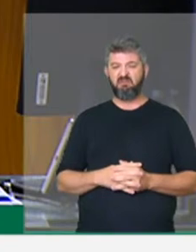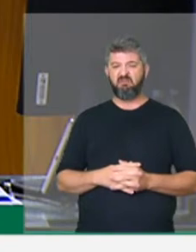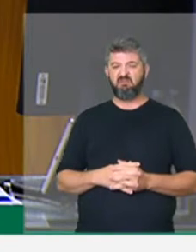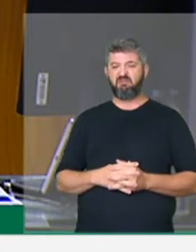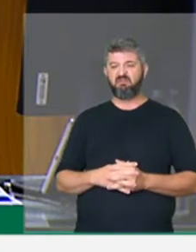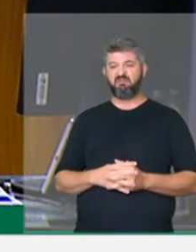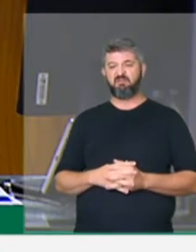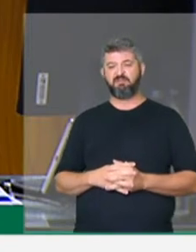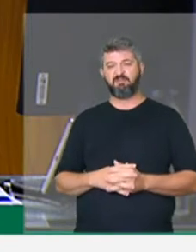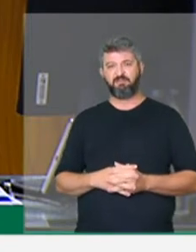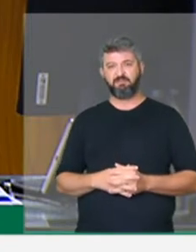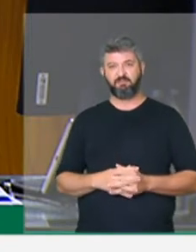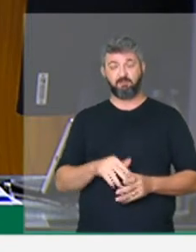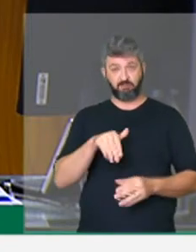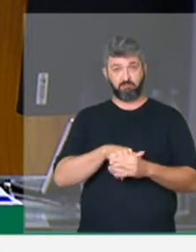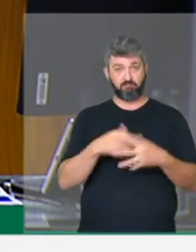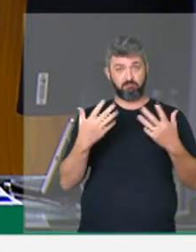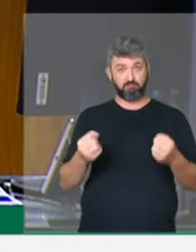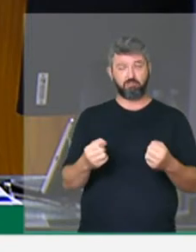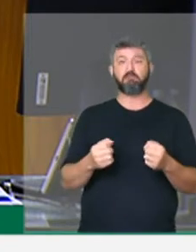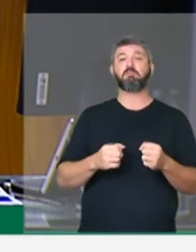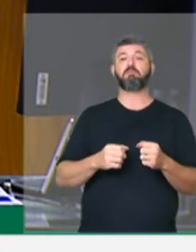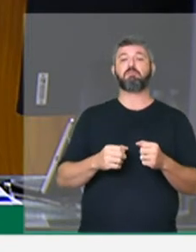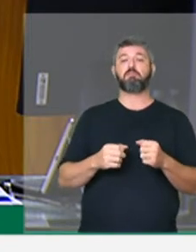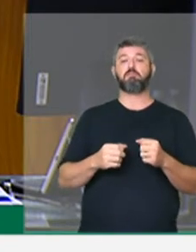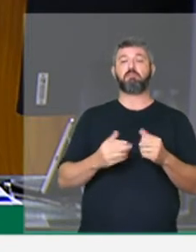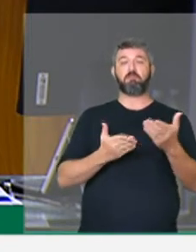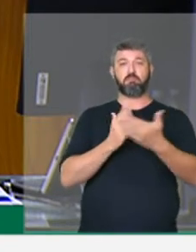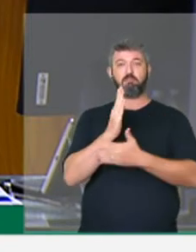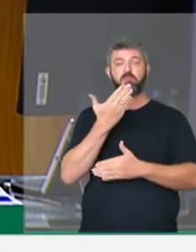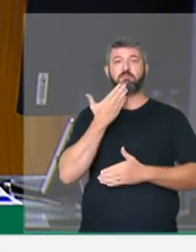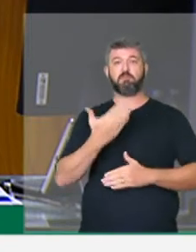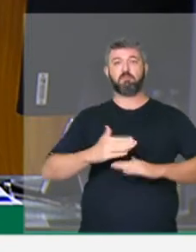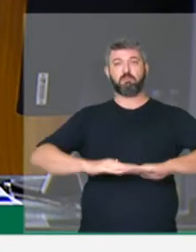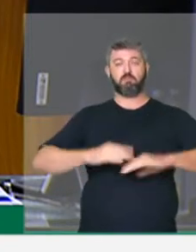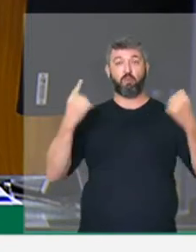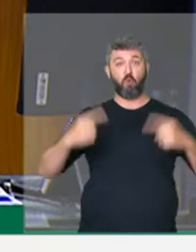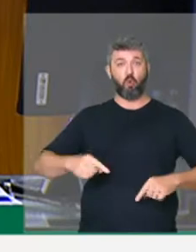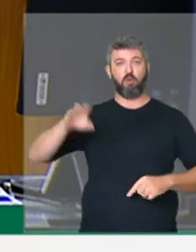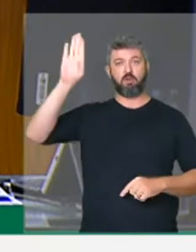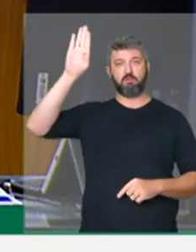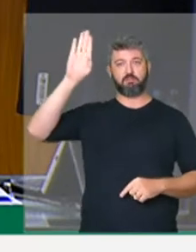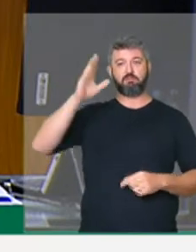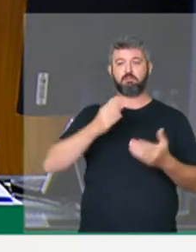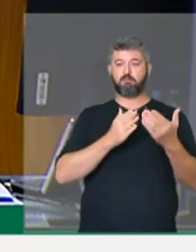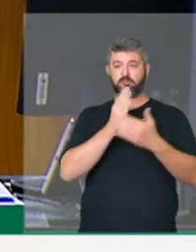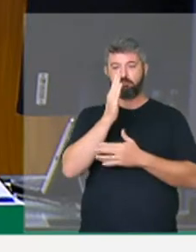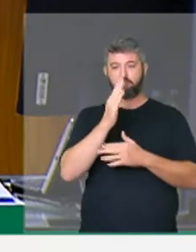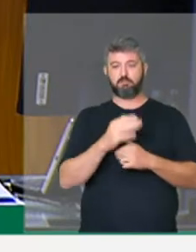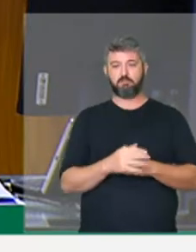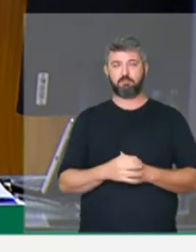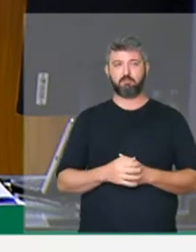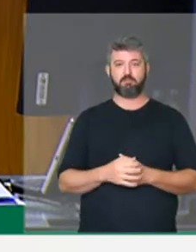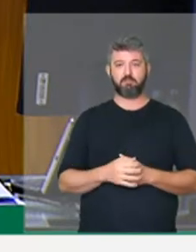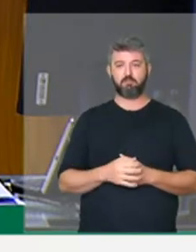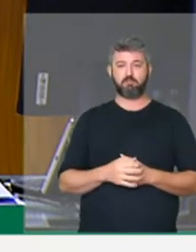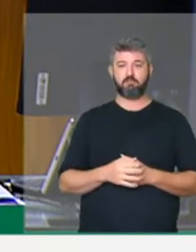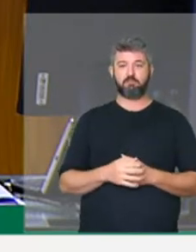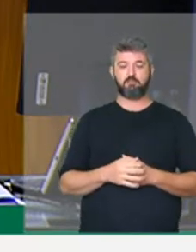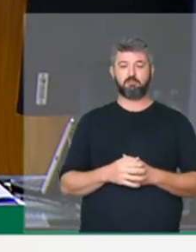DESTAQUE DE BANCADA N° 7. REQUER NOS TERMOS DO ART. 161, PRIMEIRO, DO INCISO E, PARÁGRAFO 2° DO REGIMENTO INTERNO DESTAQUE PARA A VOTAÇÃO EM SEPARADO DO